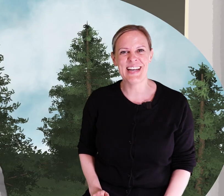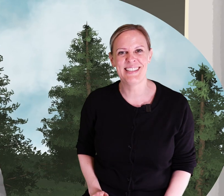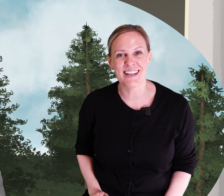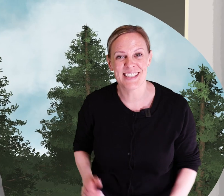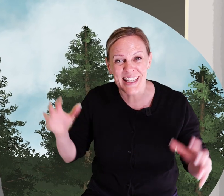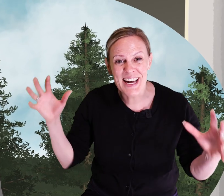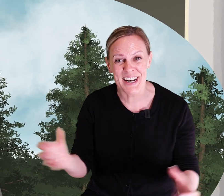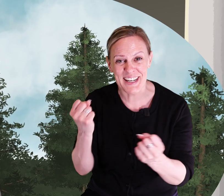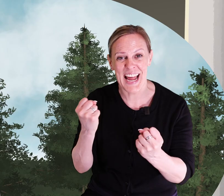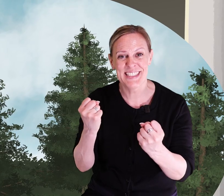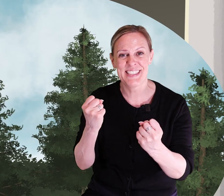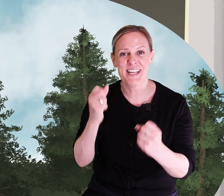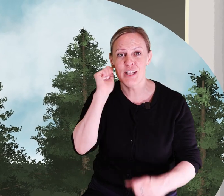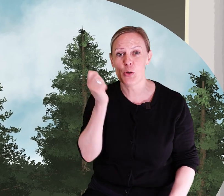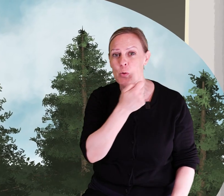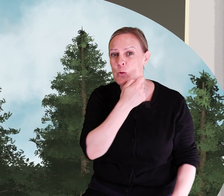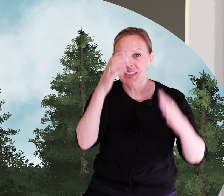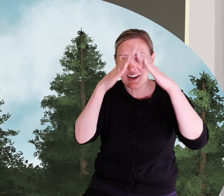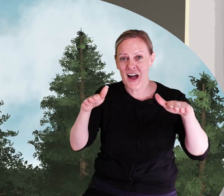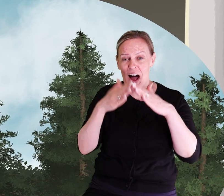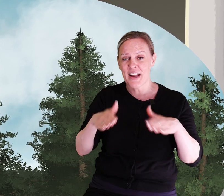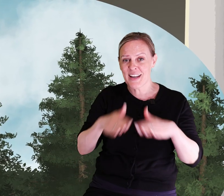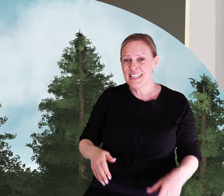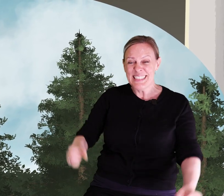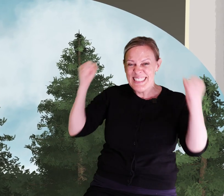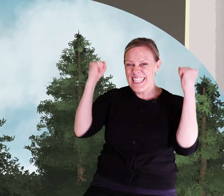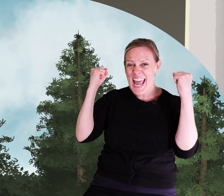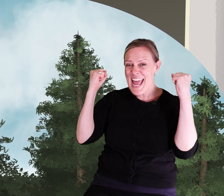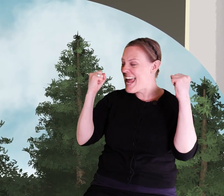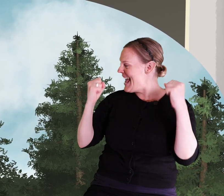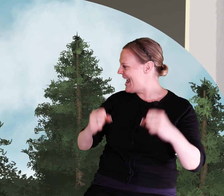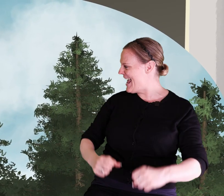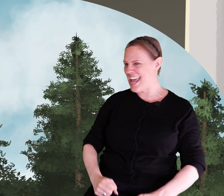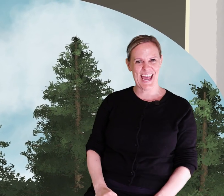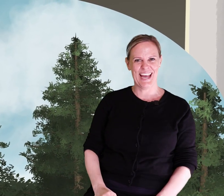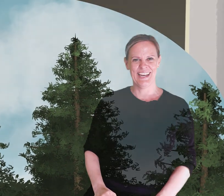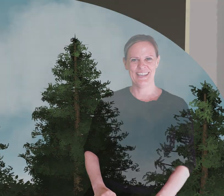nu är det dags att rädda julgranarna jeee